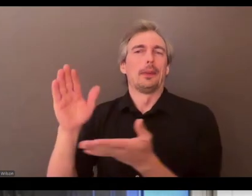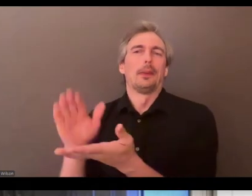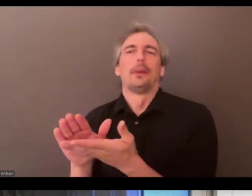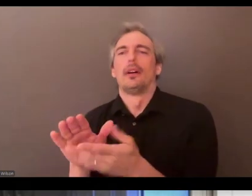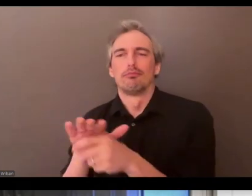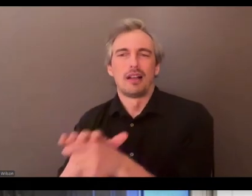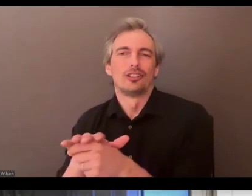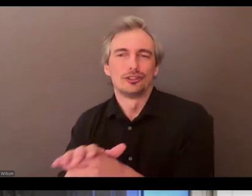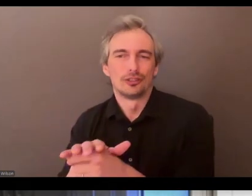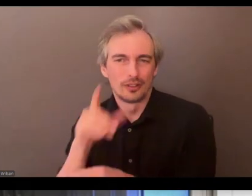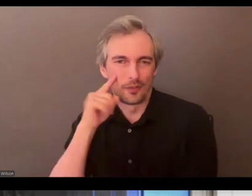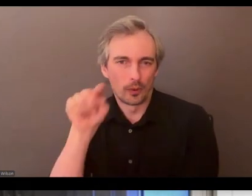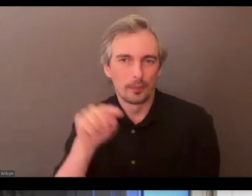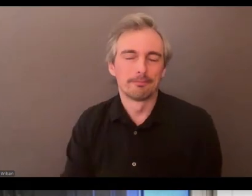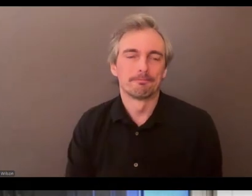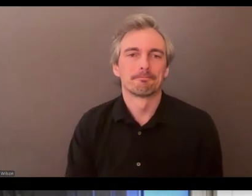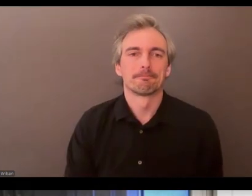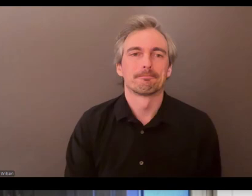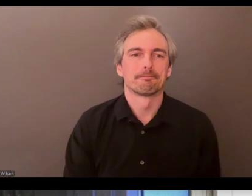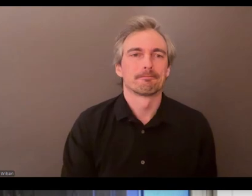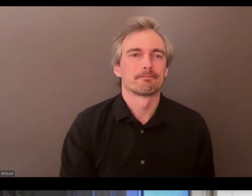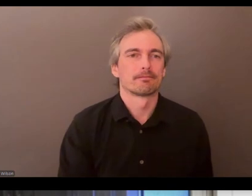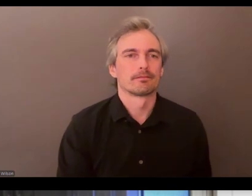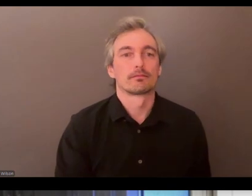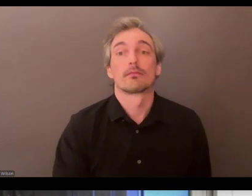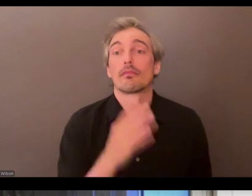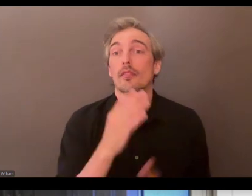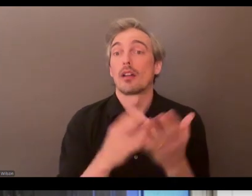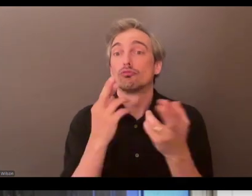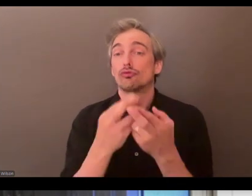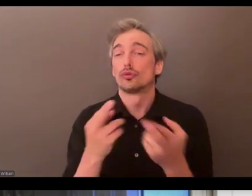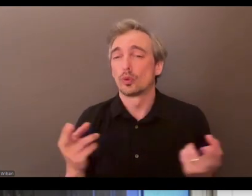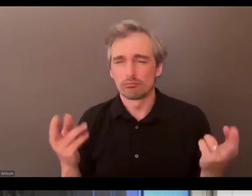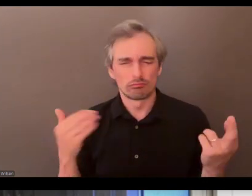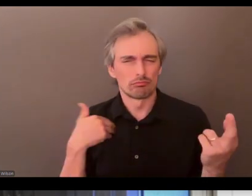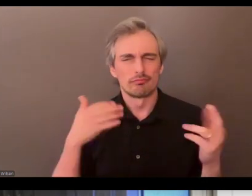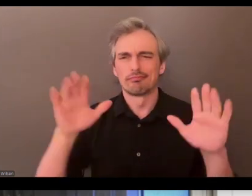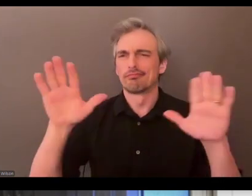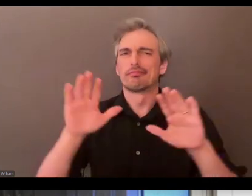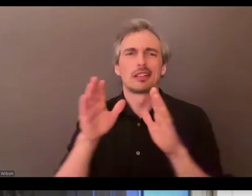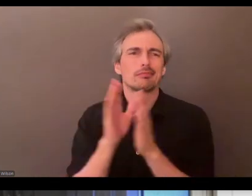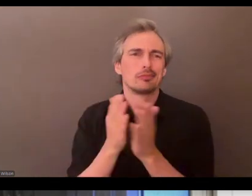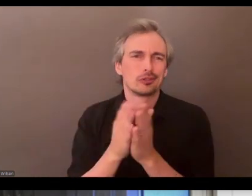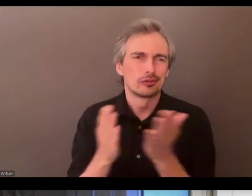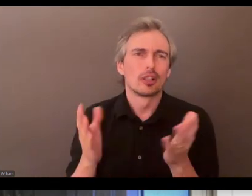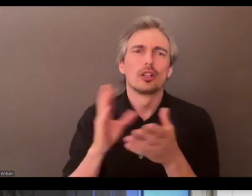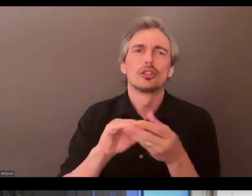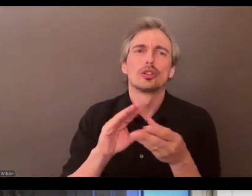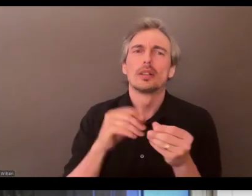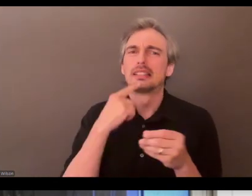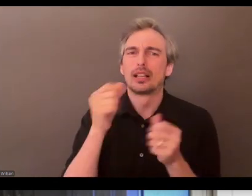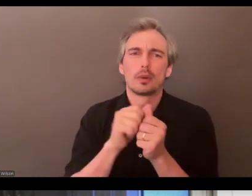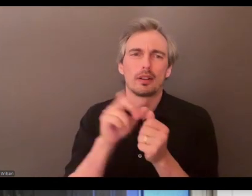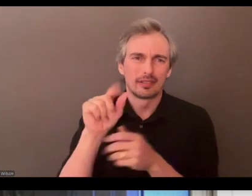いくつかのリソ ースを紹介します。 まず、 Cole Nussbaumer Knaflicによる「 Storytelling with Data」という素晴らしい本があります。